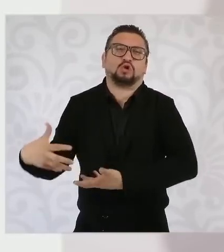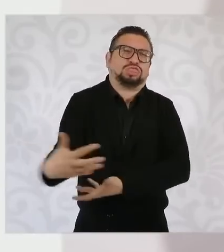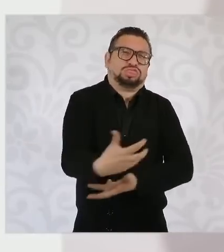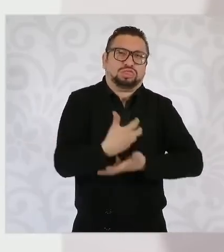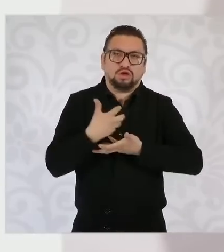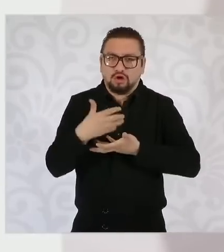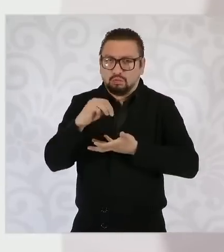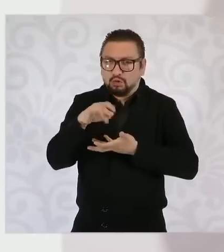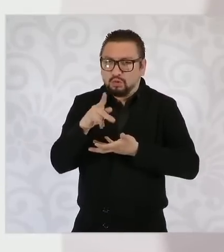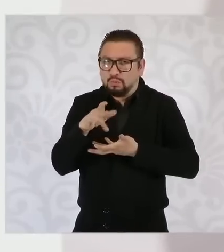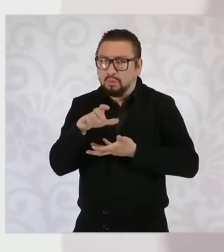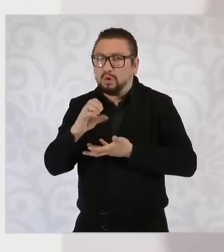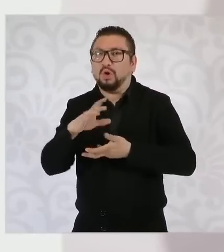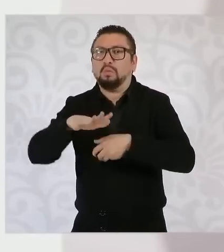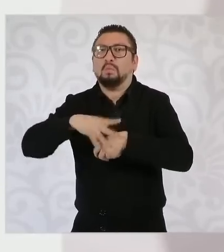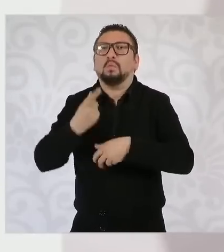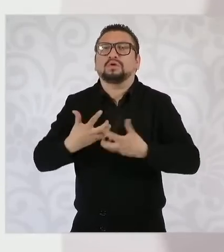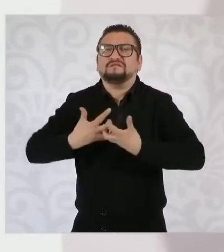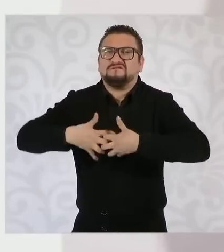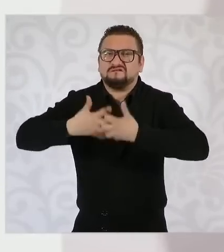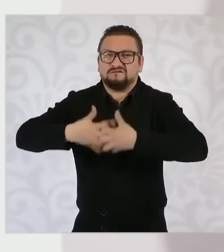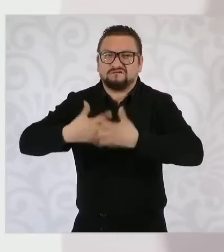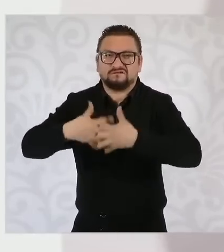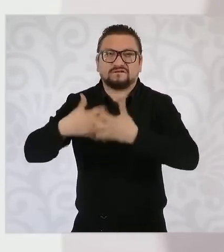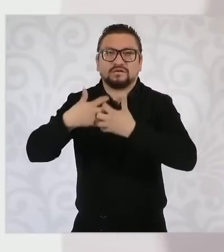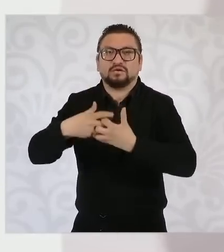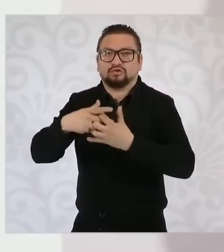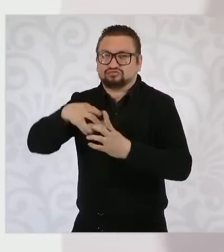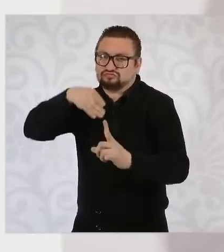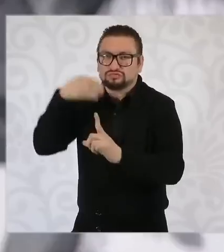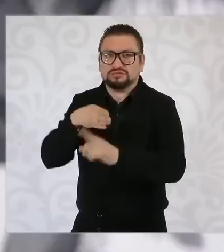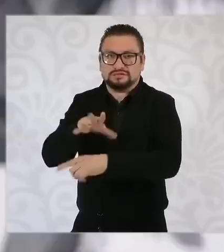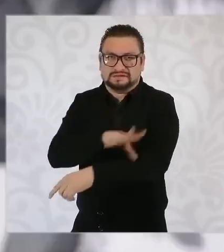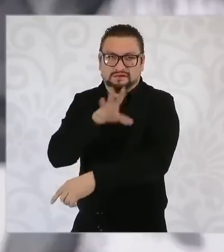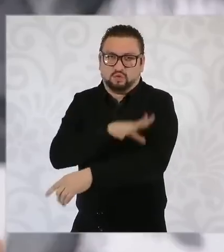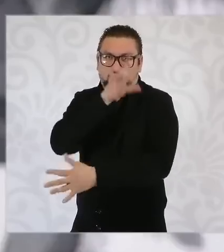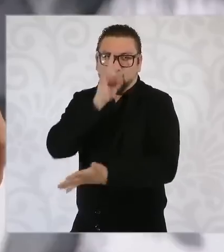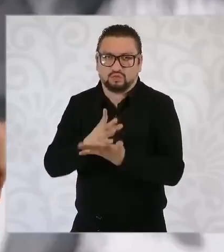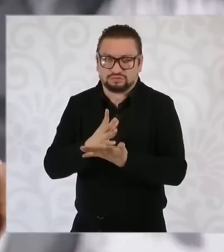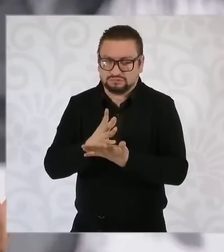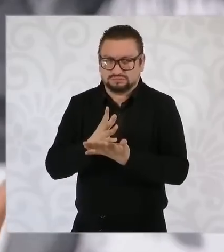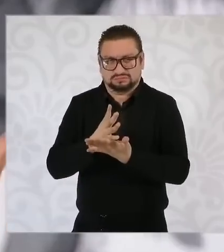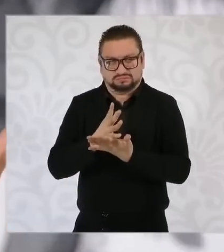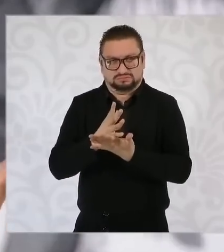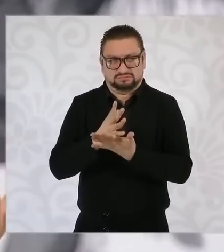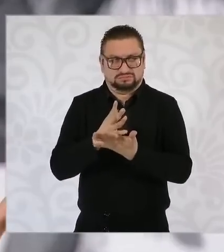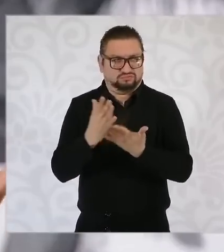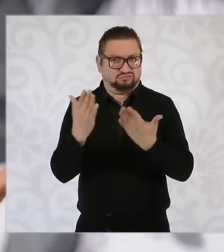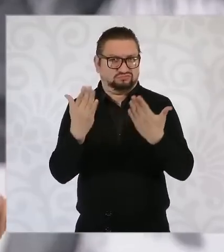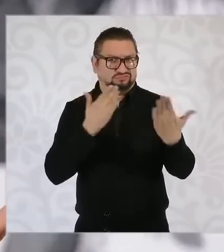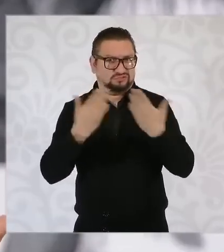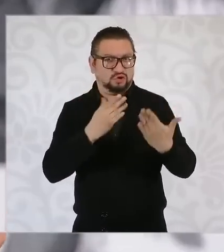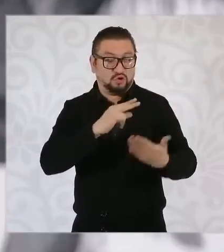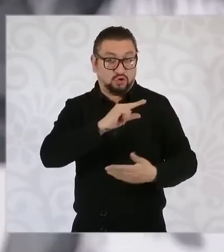en la generación del mercado eléctrico como si se pudiera comparar una empresa pública con una